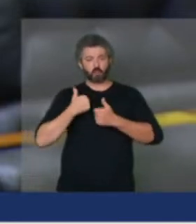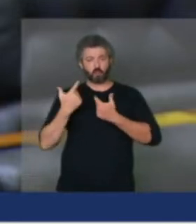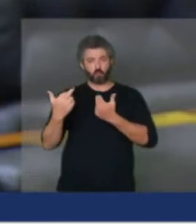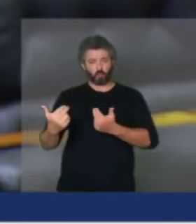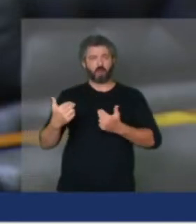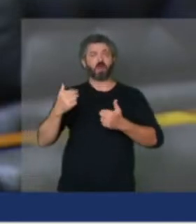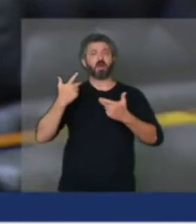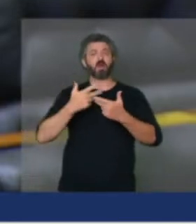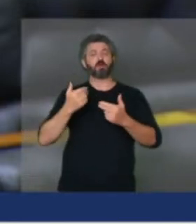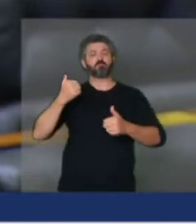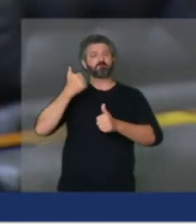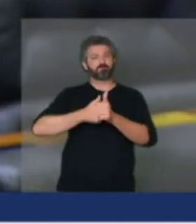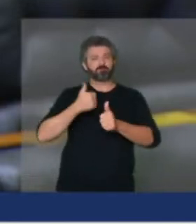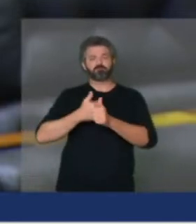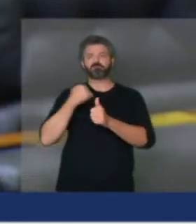MUNICÍPIOS AONDE A VIDA REALMENTE RESIDE, ONDE NÓS